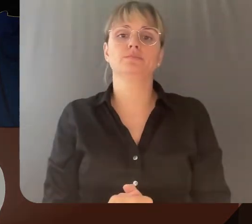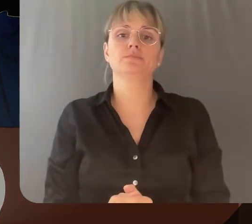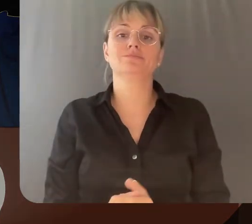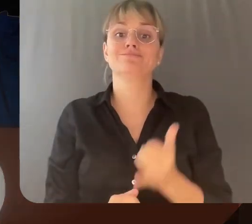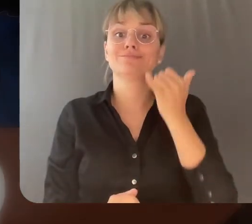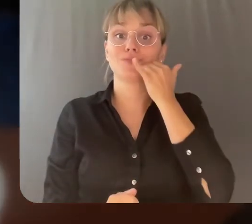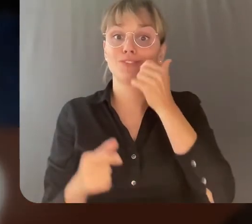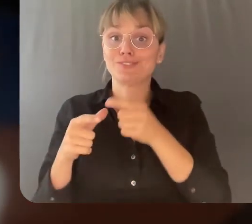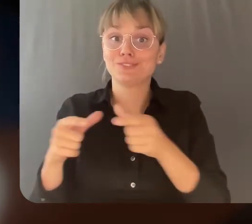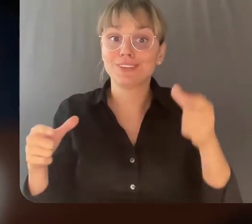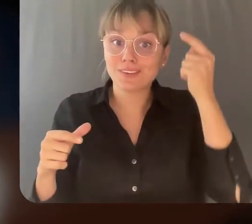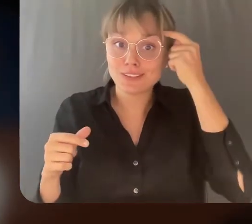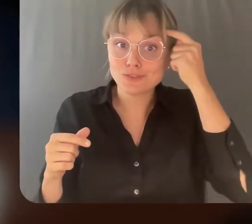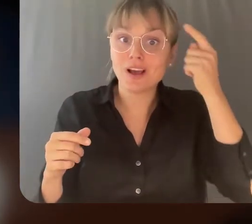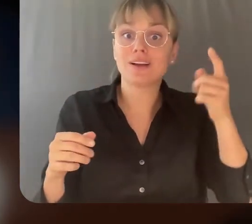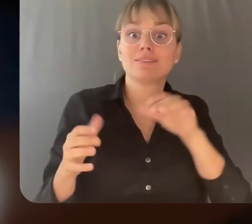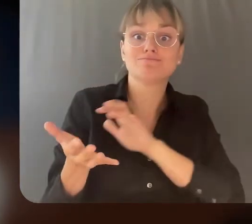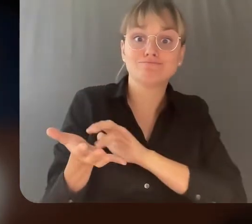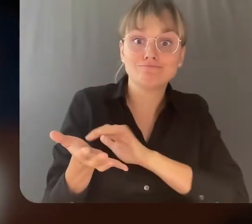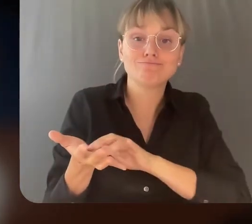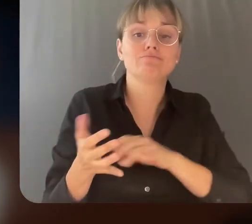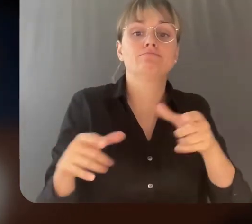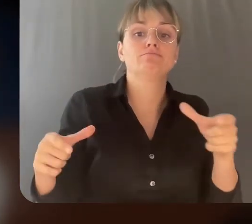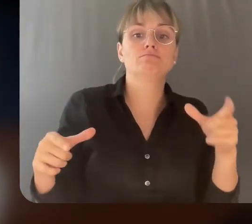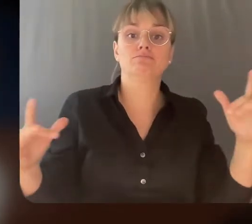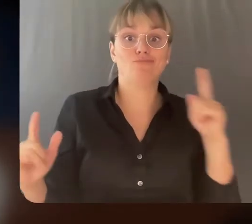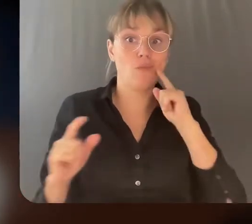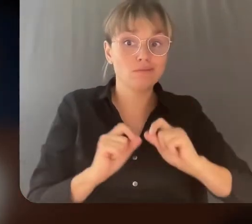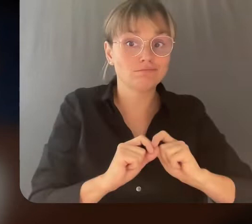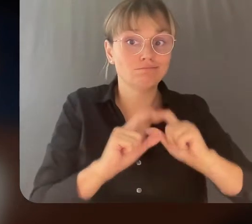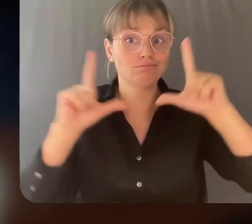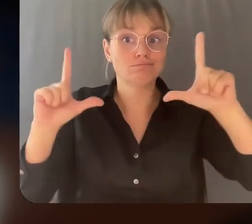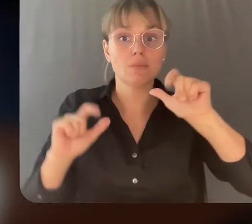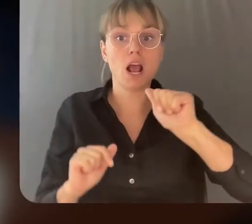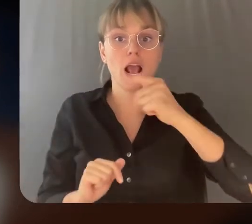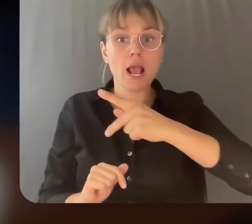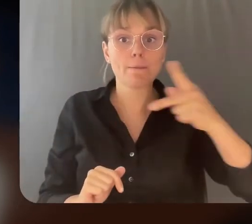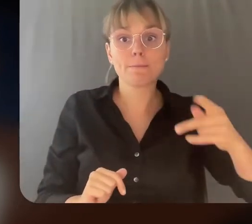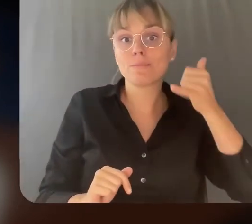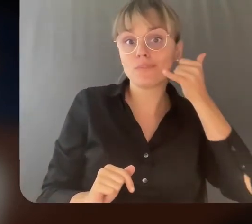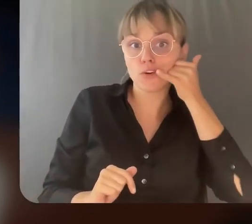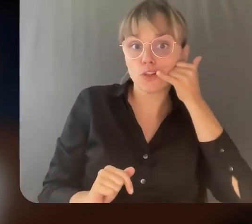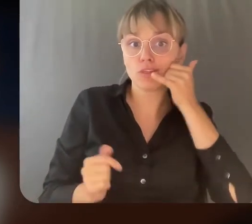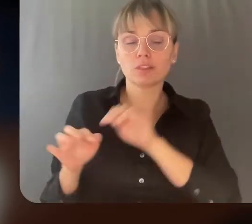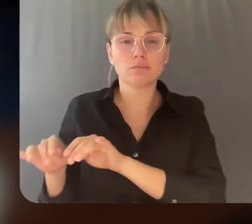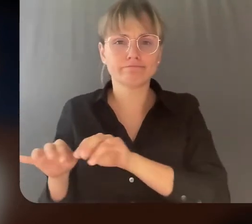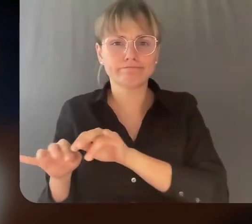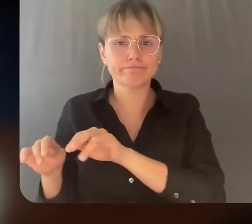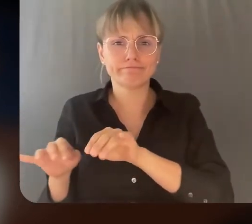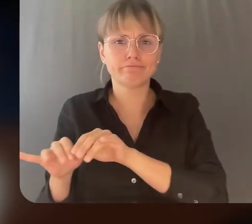Le téléphone intelligent et l'appareil braille apparaissent. Tu ouvres l'application téléphonique avec l'appareil braille.